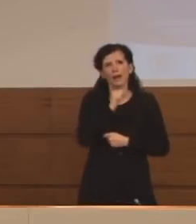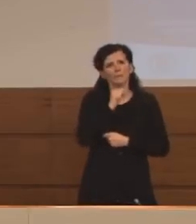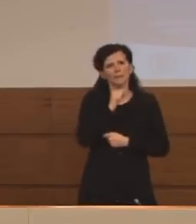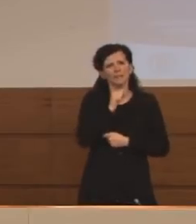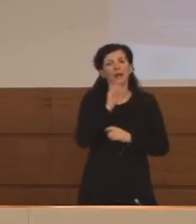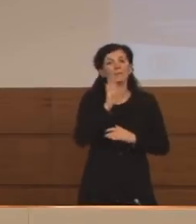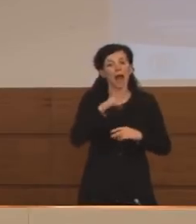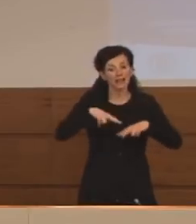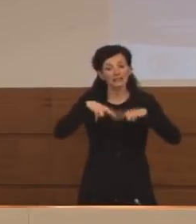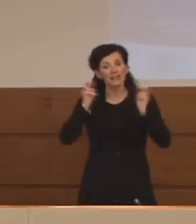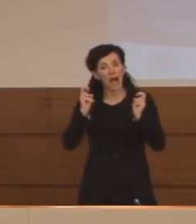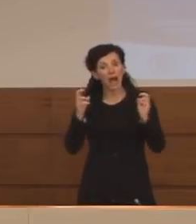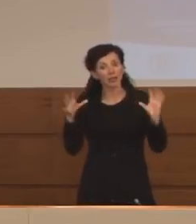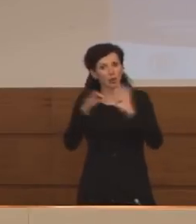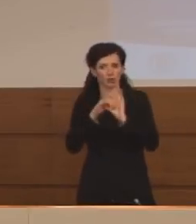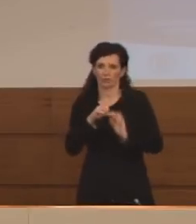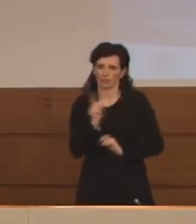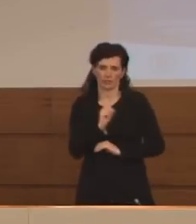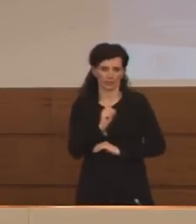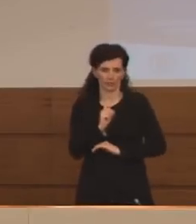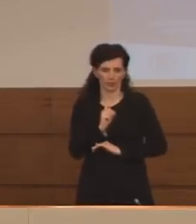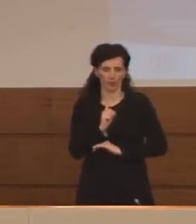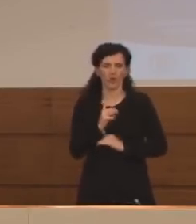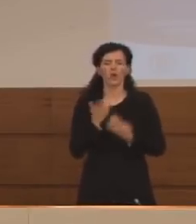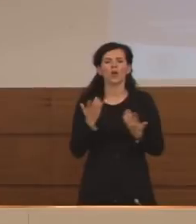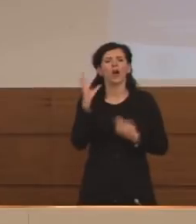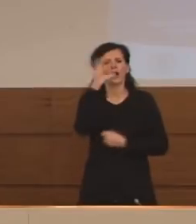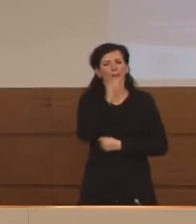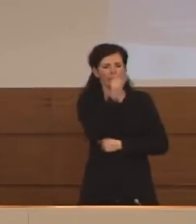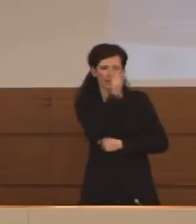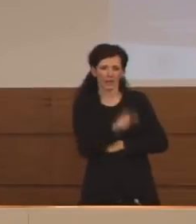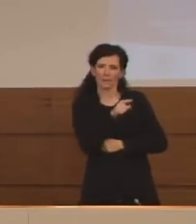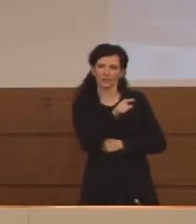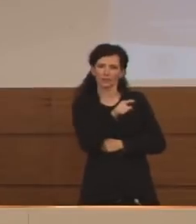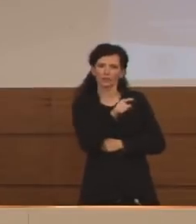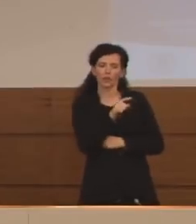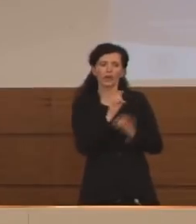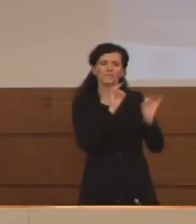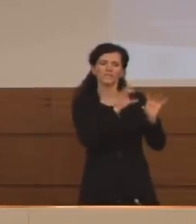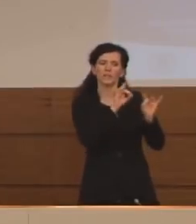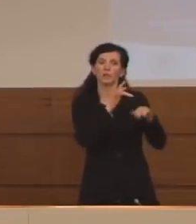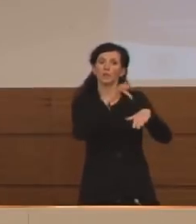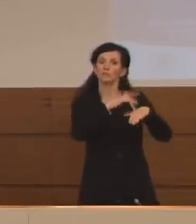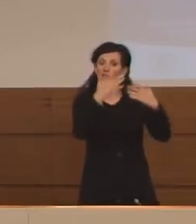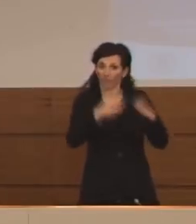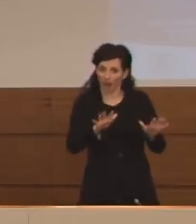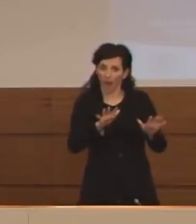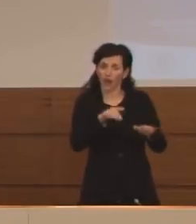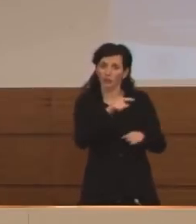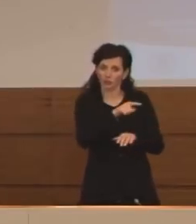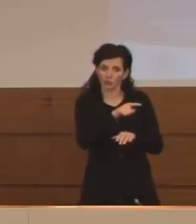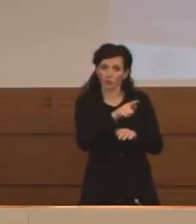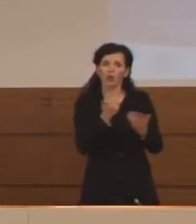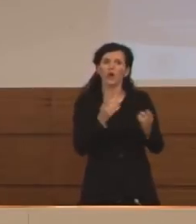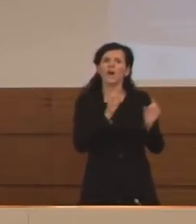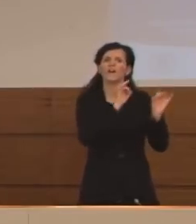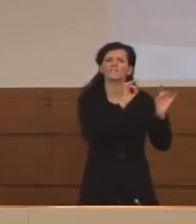Molto importanti ai fini di vedere se una persona è stata esposta al virus, qual è la reale diffusione dell'infezione.